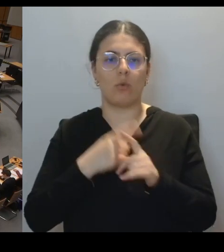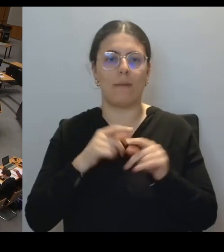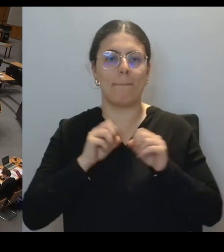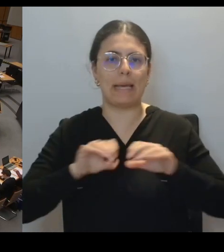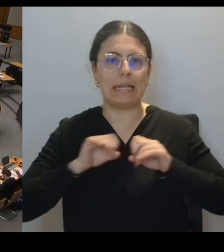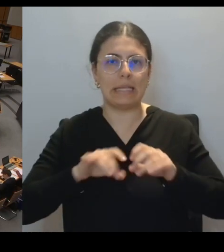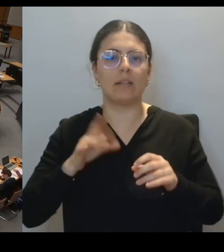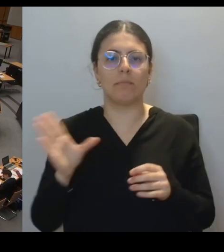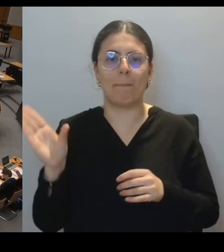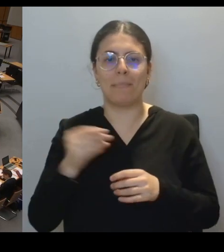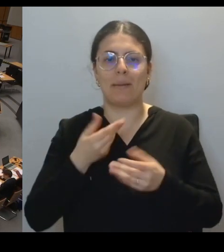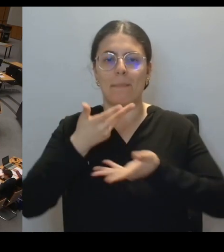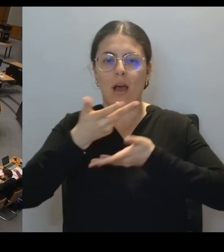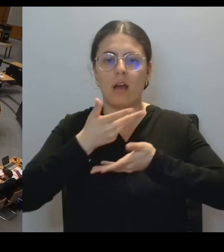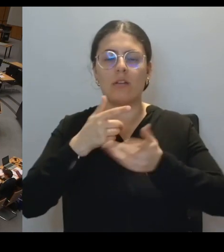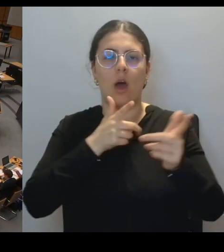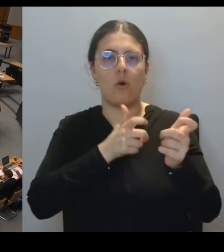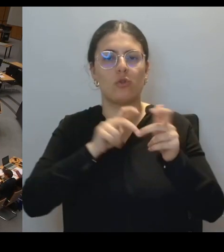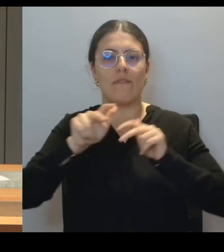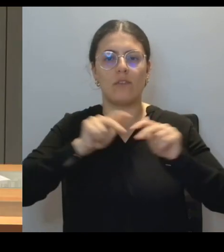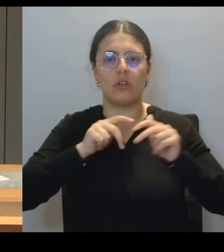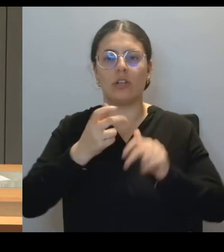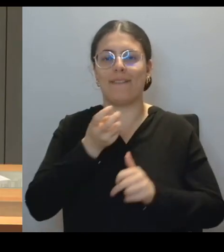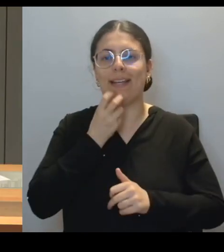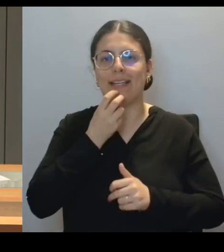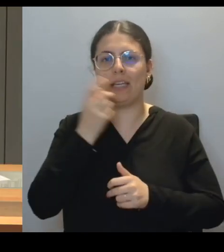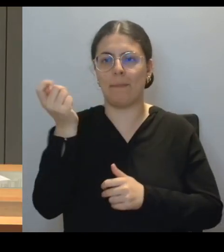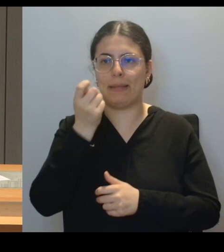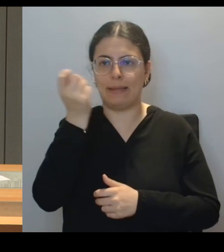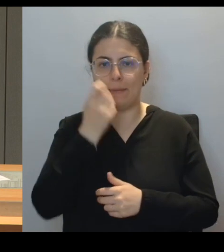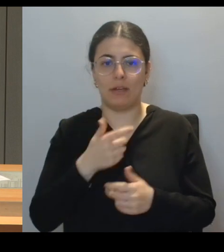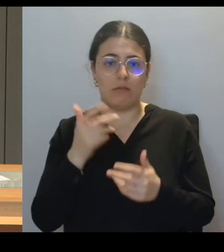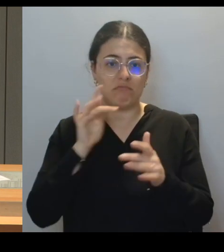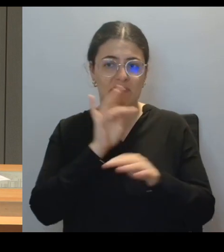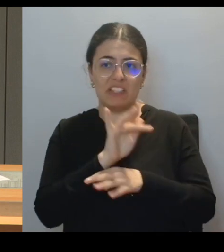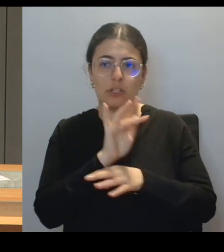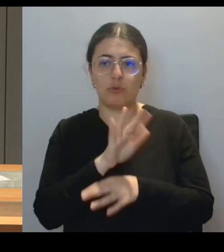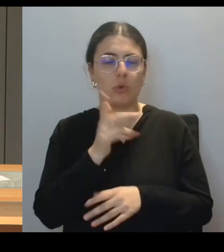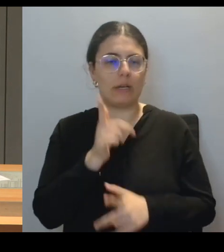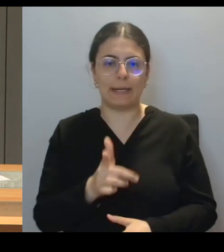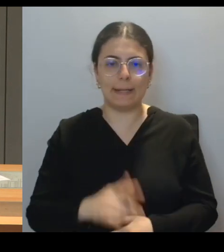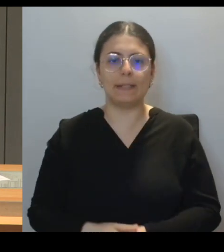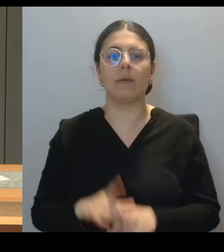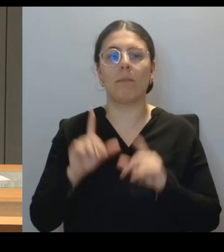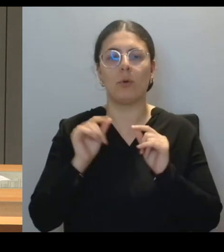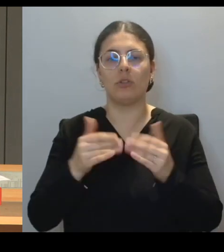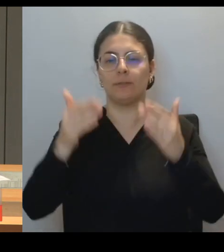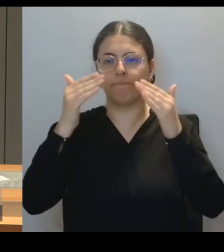Widerspruch höre ich nicht. Dann verfahren wir so Tagesordnungspunkt 35 steht auf der Konsensliste.